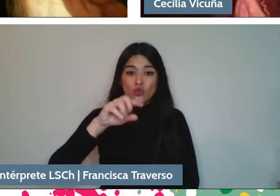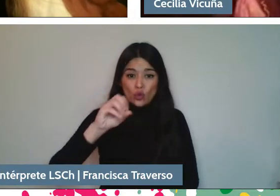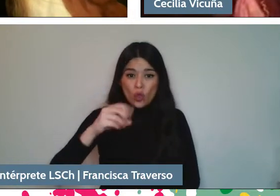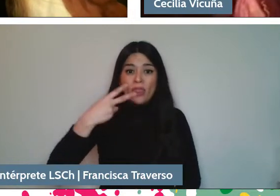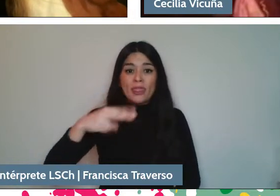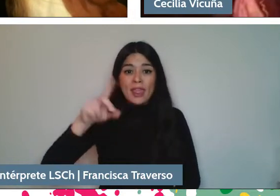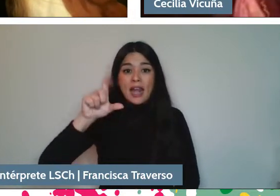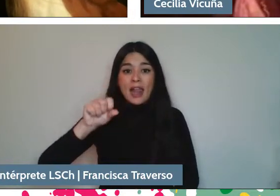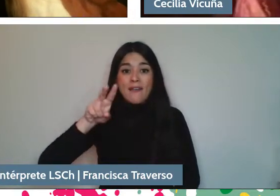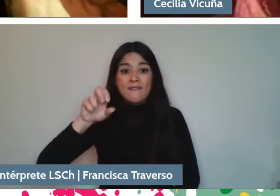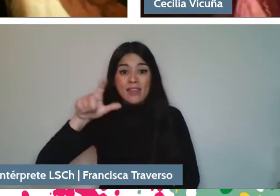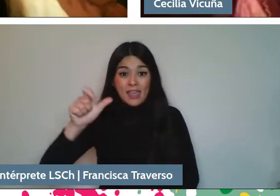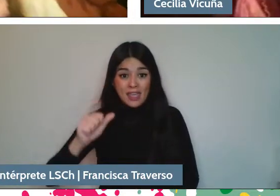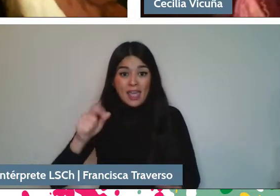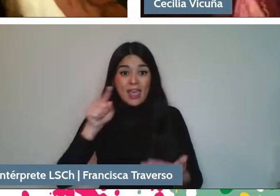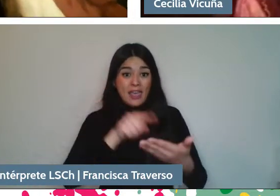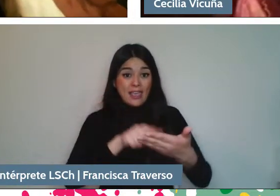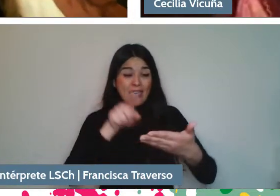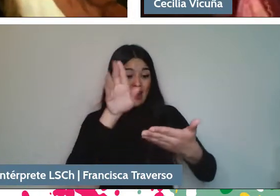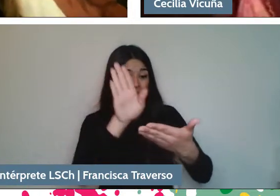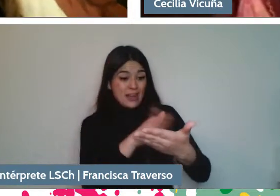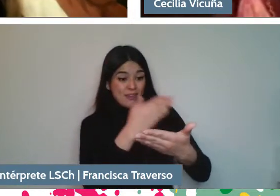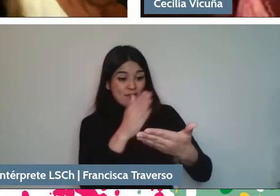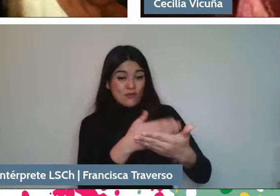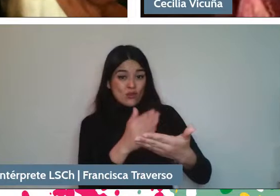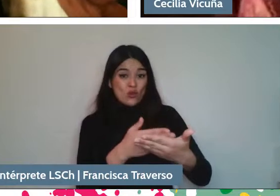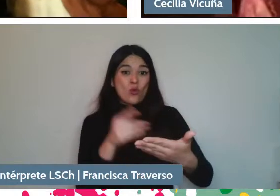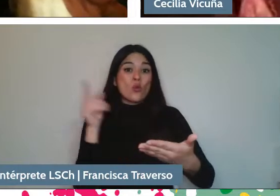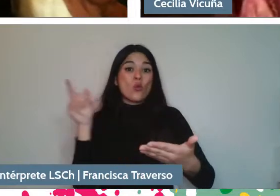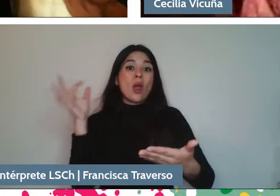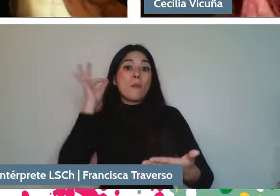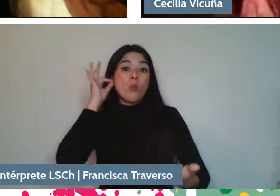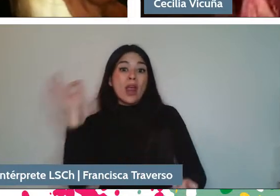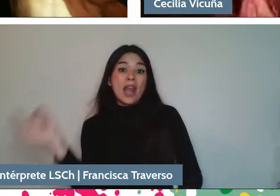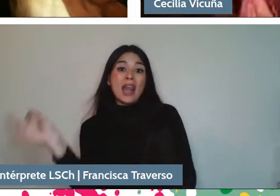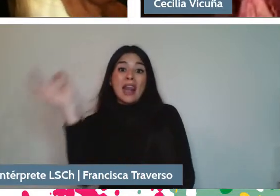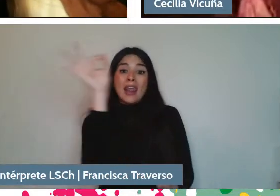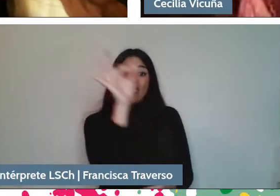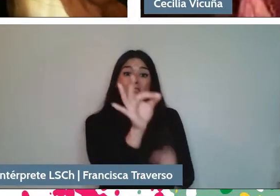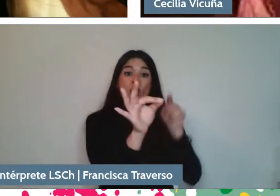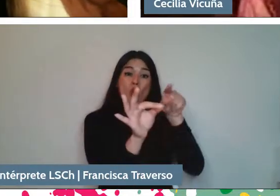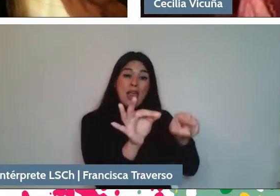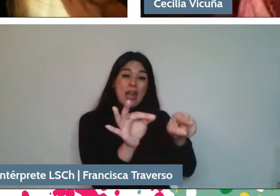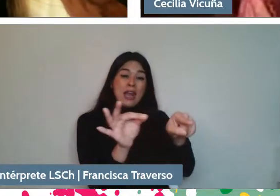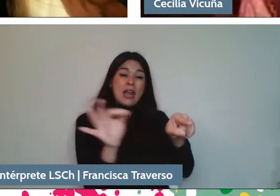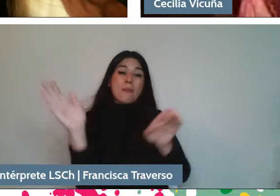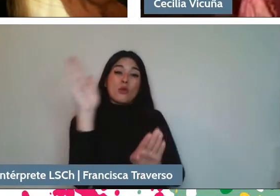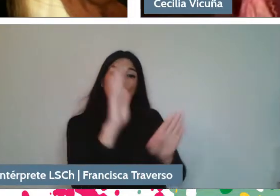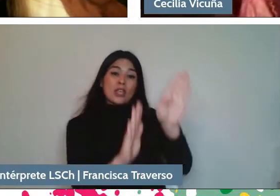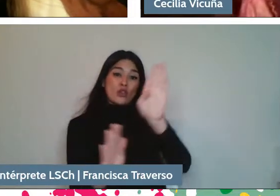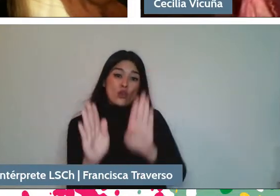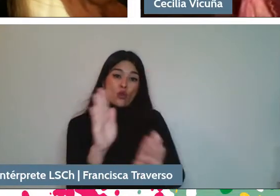Y él lo recibió de una mujer que lo protegió a él y le dijo lo siguiente, le dijo: